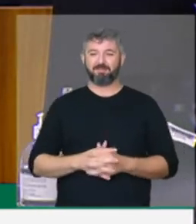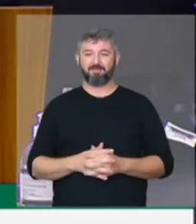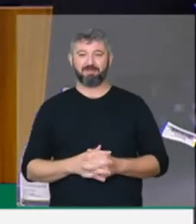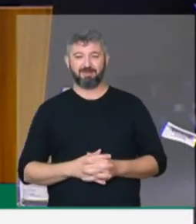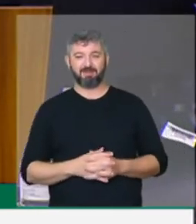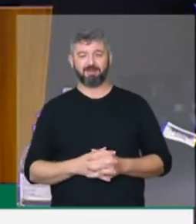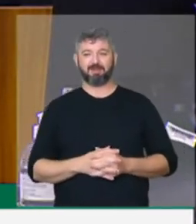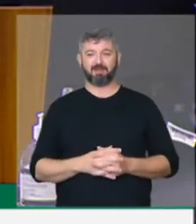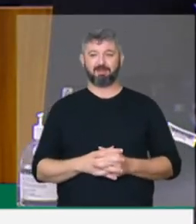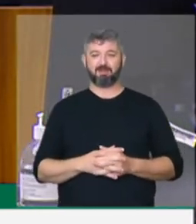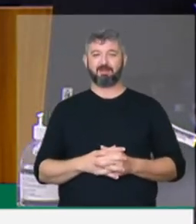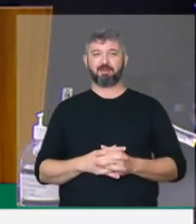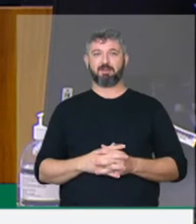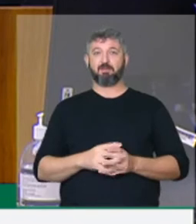[DEPUTADO]: POR ALGUM MOTIVO ME CHAMAM MUITO DE